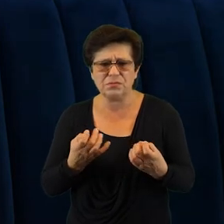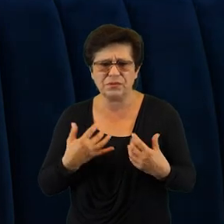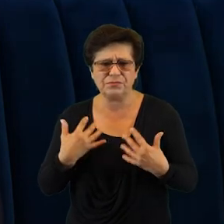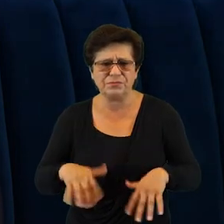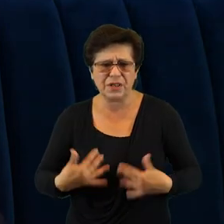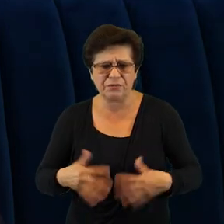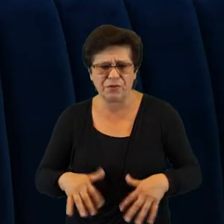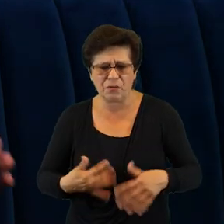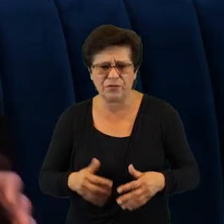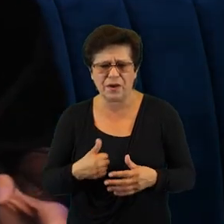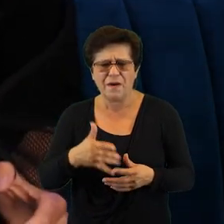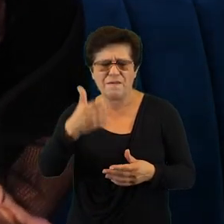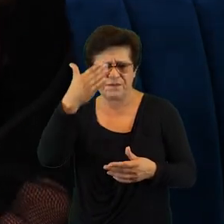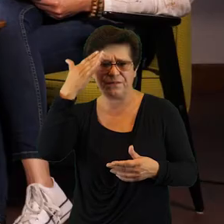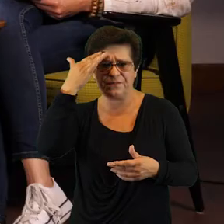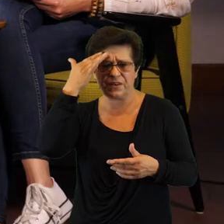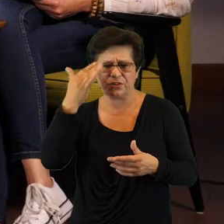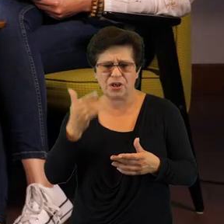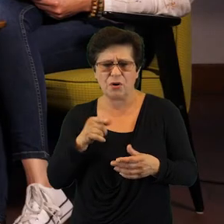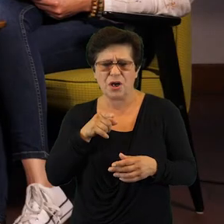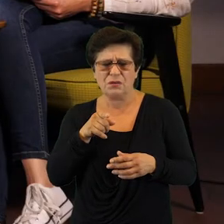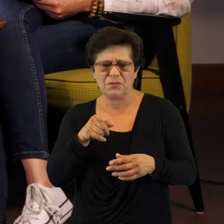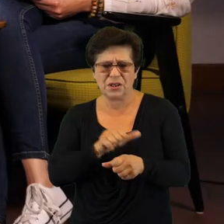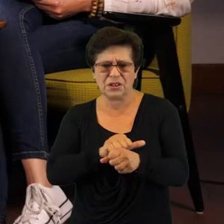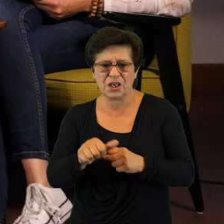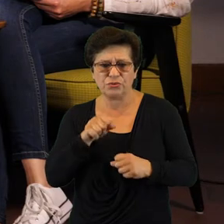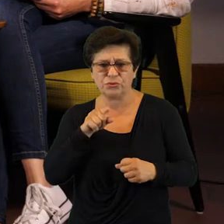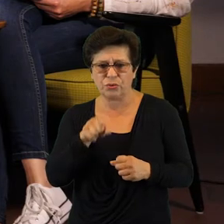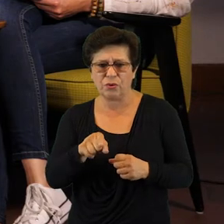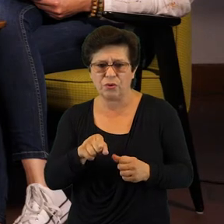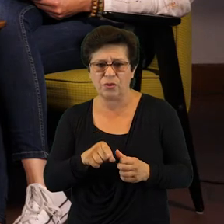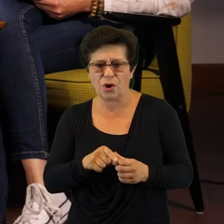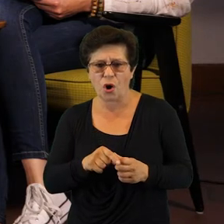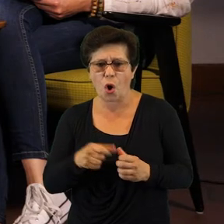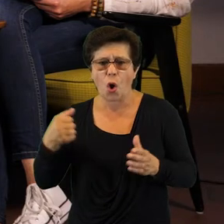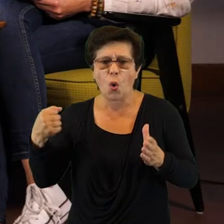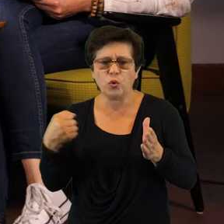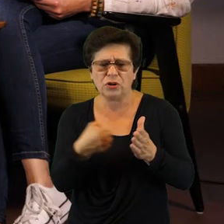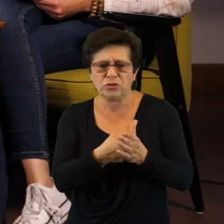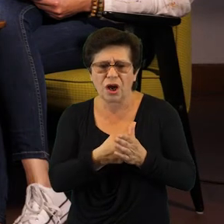bo po prostu doskonale wiedział, że jest to uderzenie w Słonimskiego,